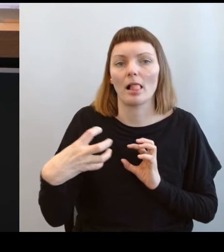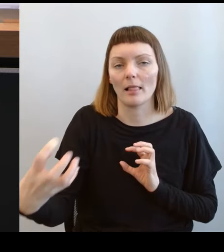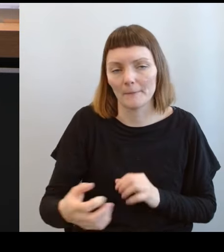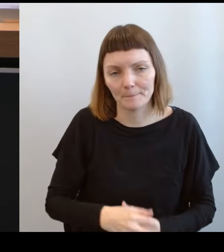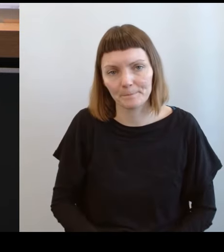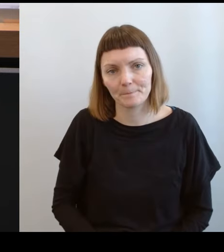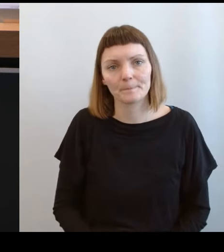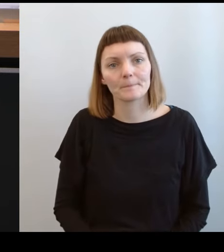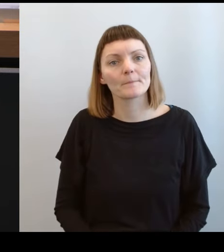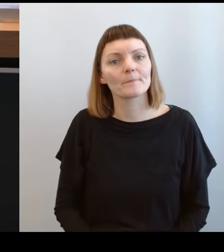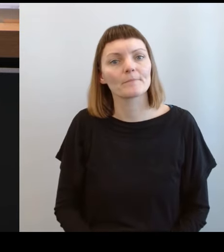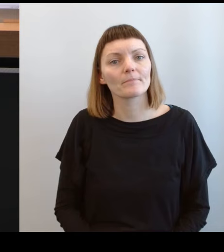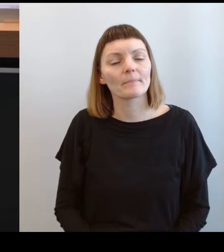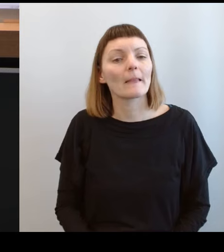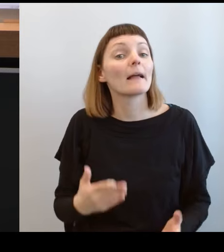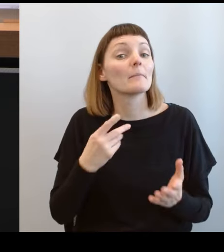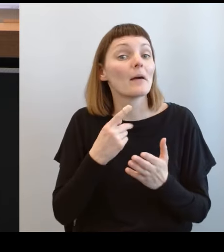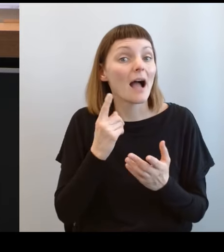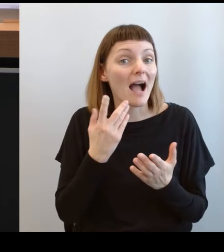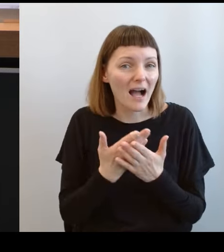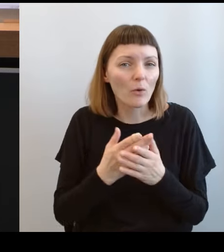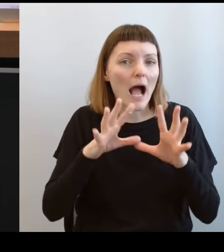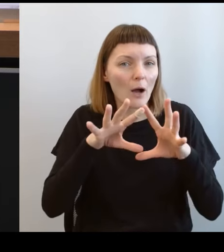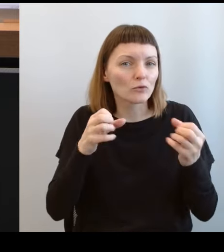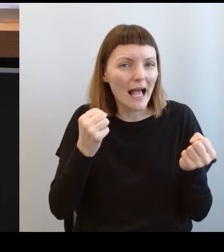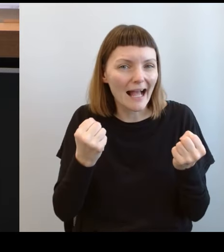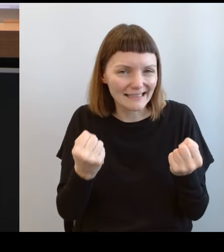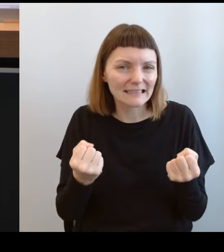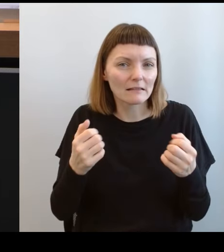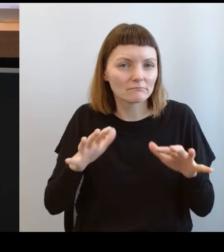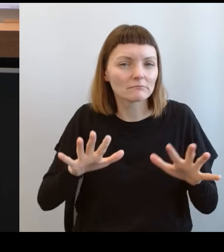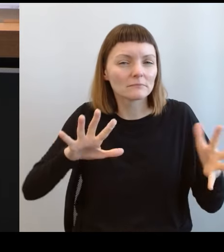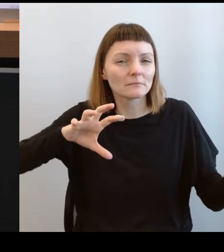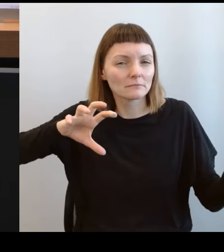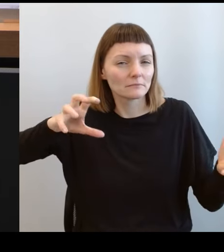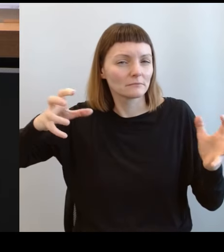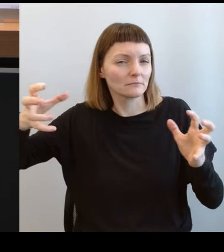haben die Grünen und wir dann im September 23 einen Gesetzentwurf in dieses Haus eingebracht.